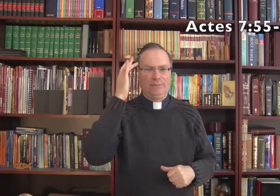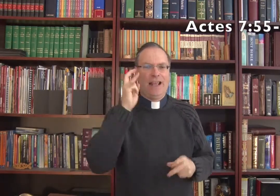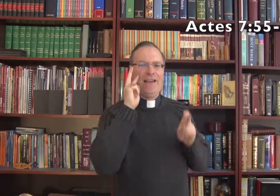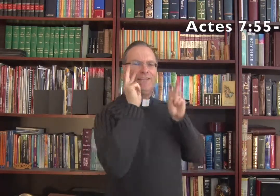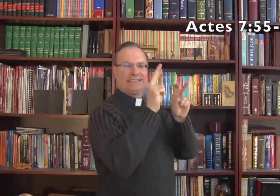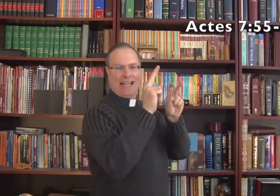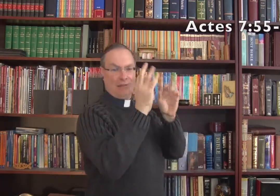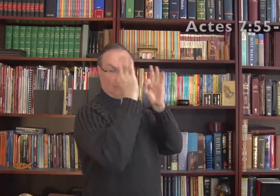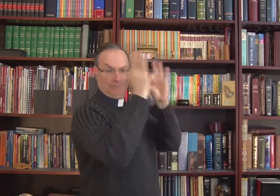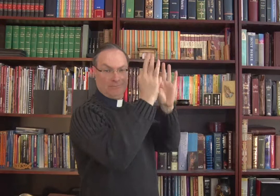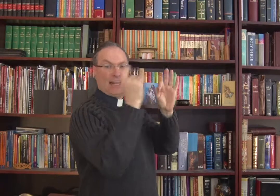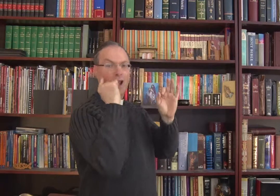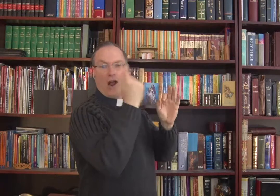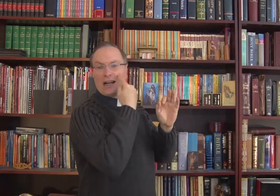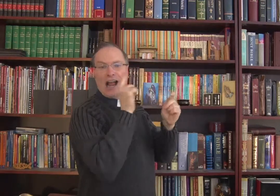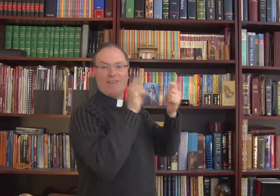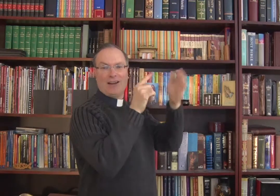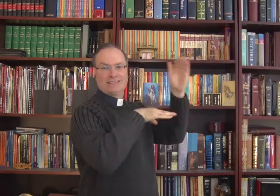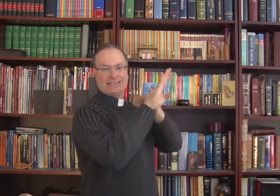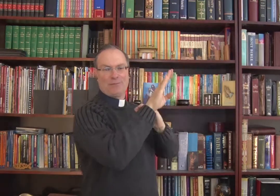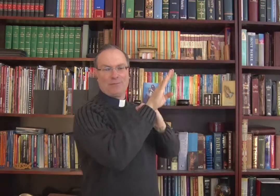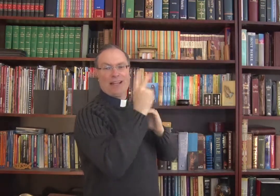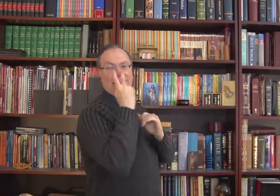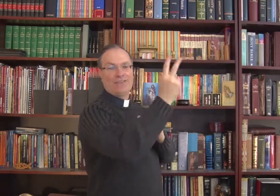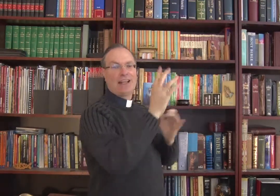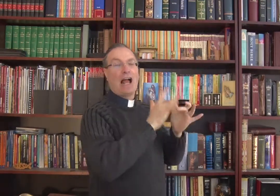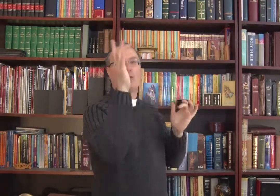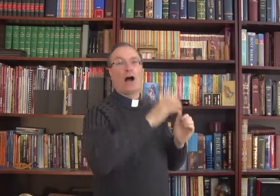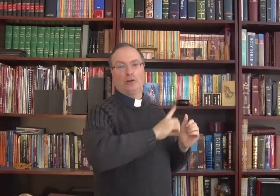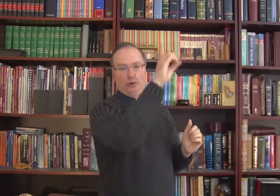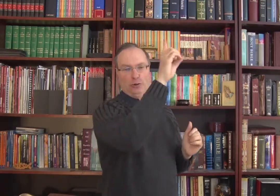fixa les regards vers le ciel et vit la gloire de Dieu